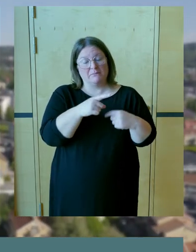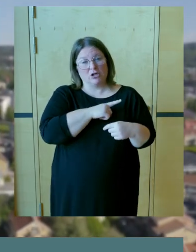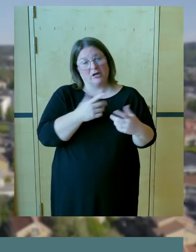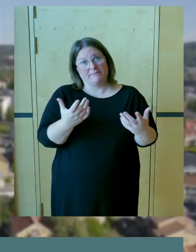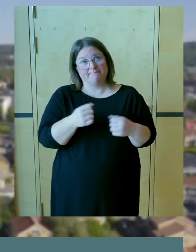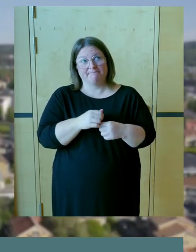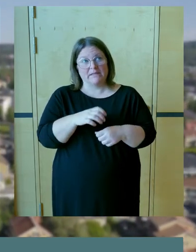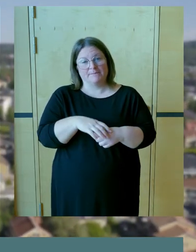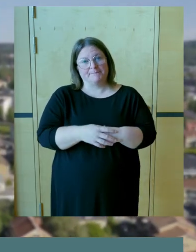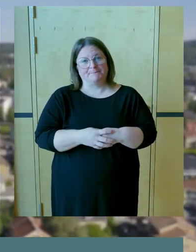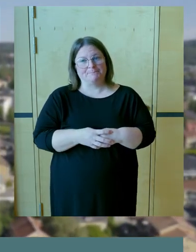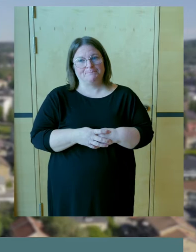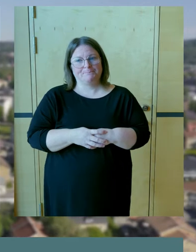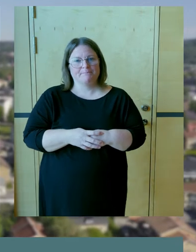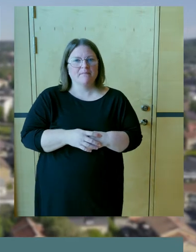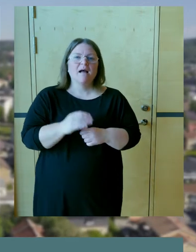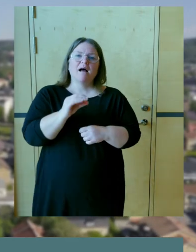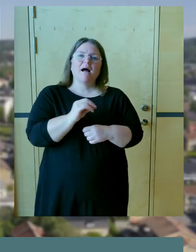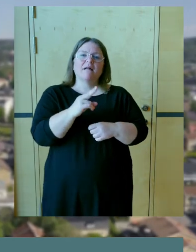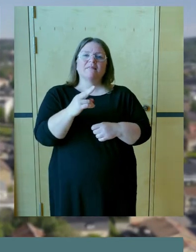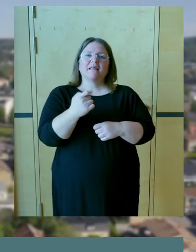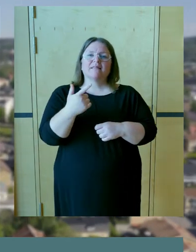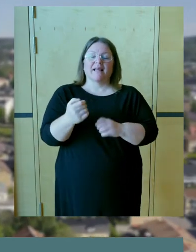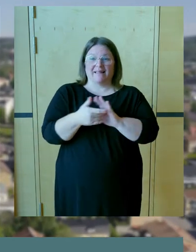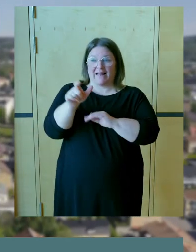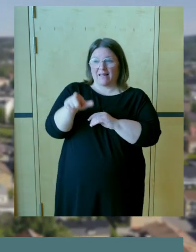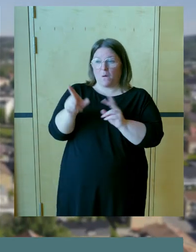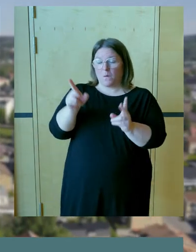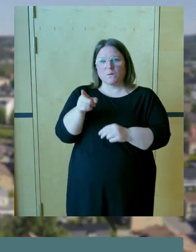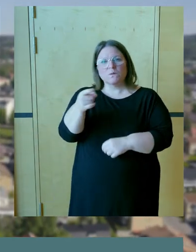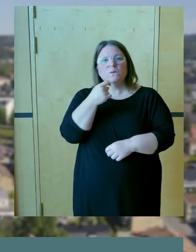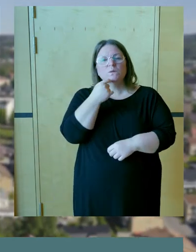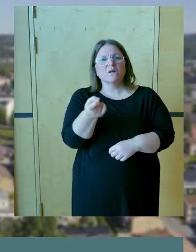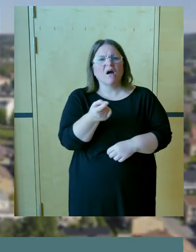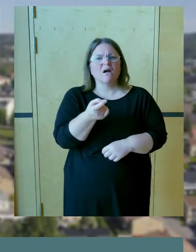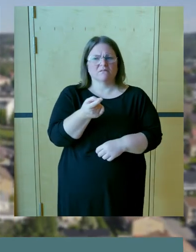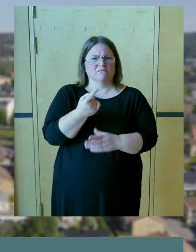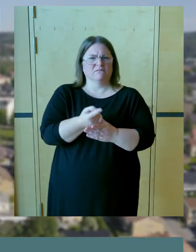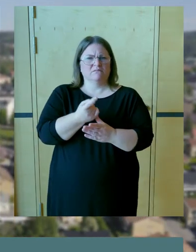Till Anette också som säger att de mest konservativa att bygga ett bord 120 plats